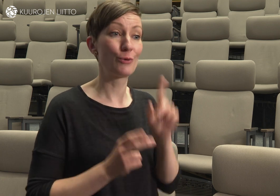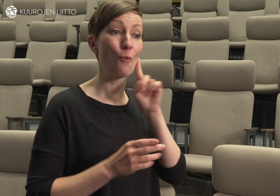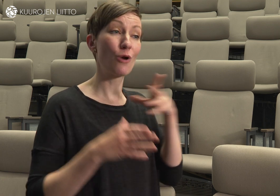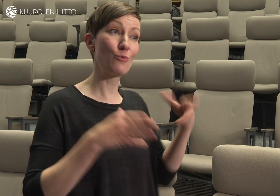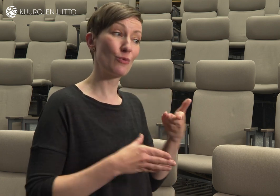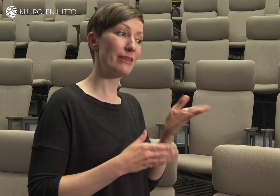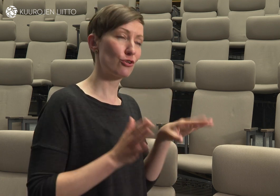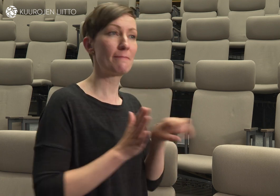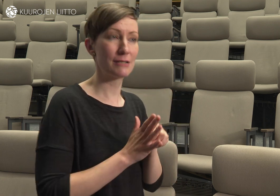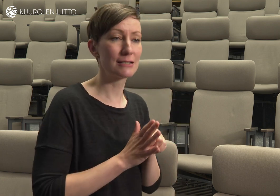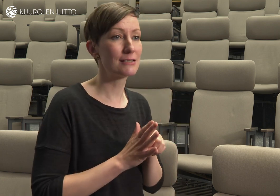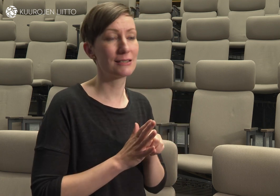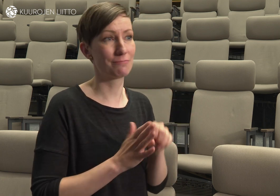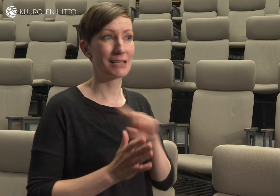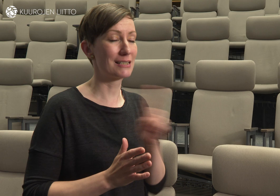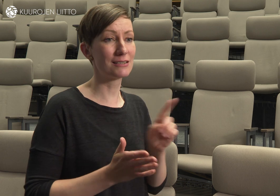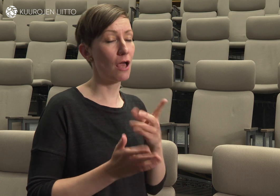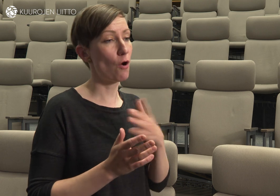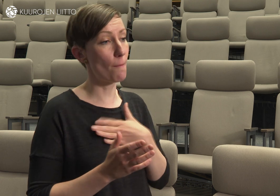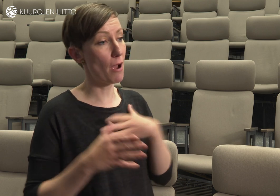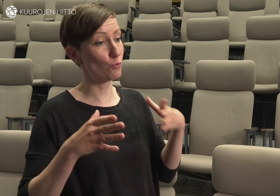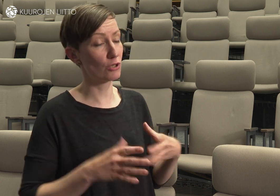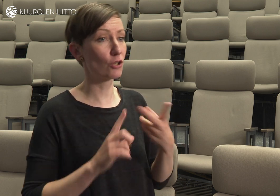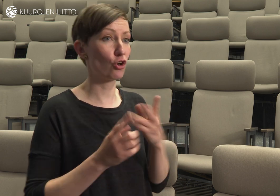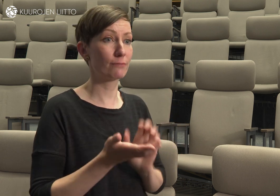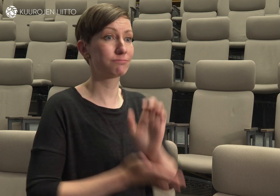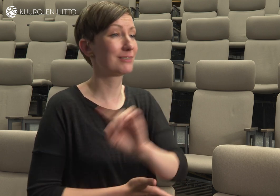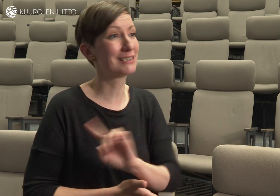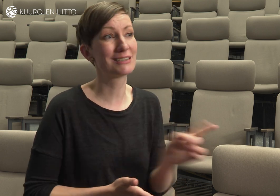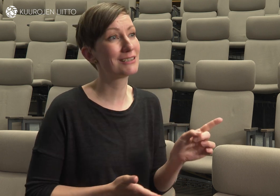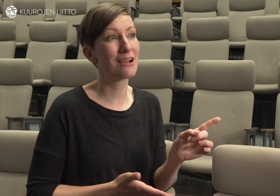Kuurojen yhteisölle sanoma on puolestaan se, - ettei toista saa eristää omasta yhteisöstään.